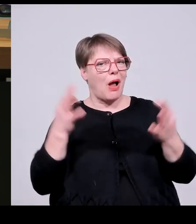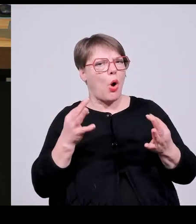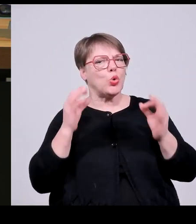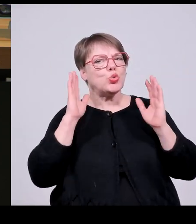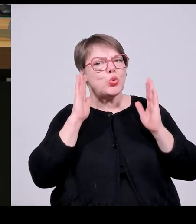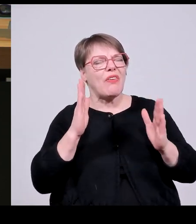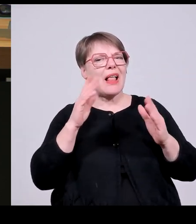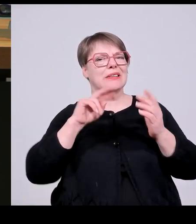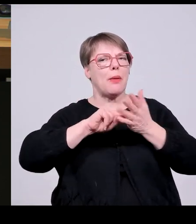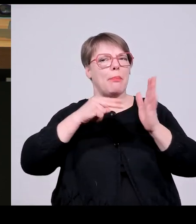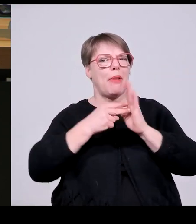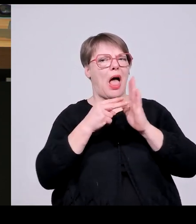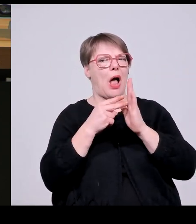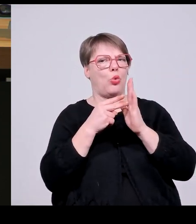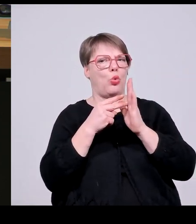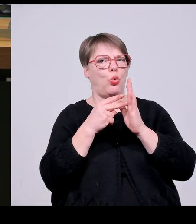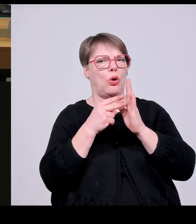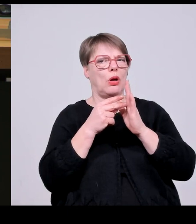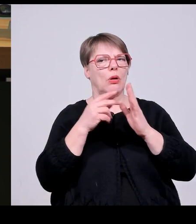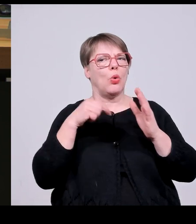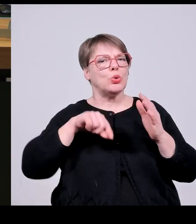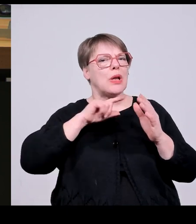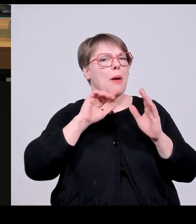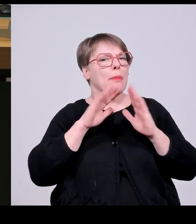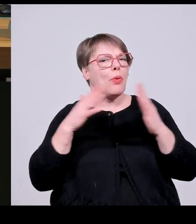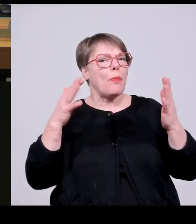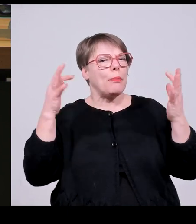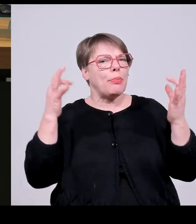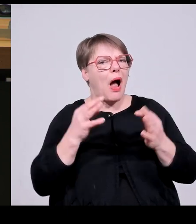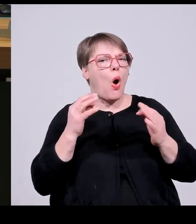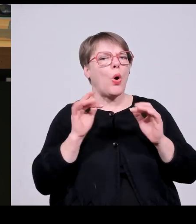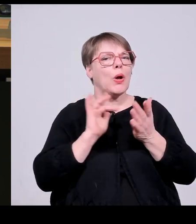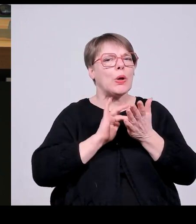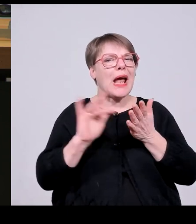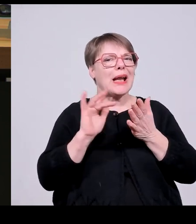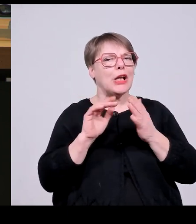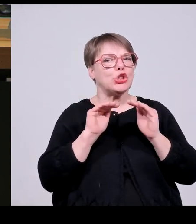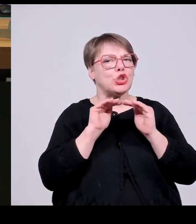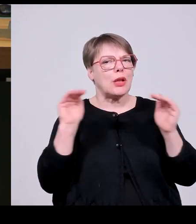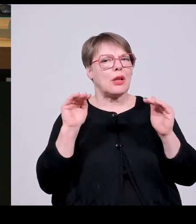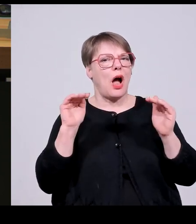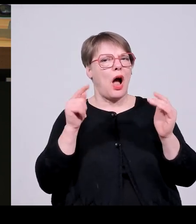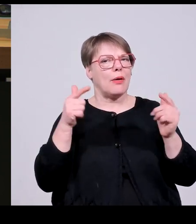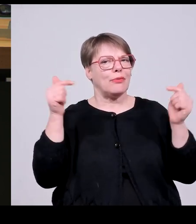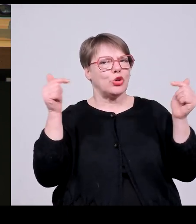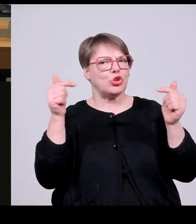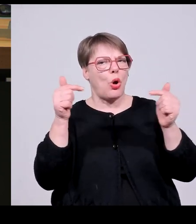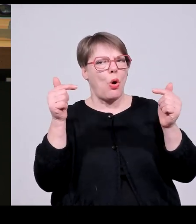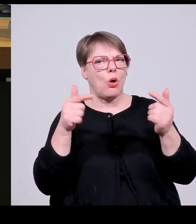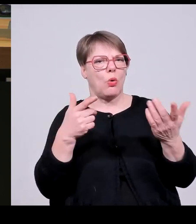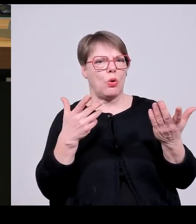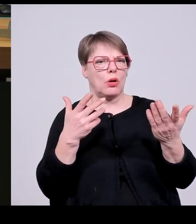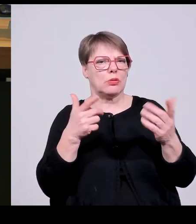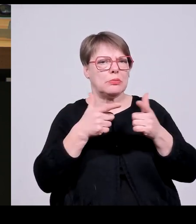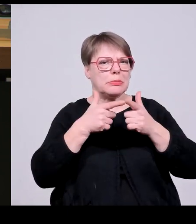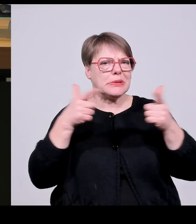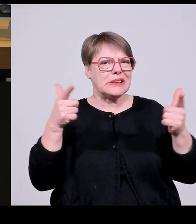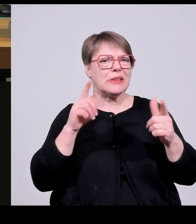Deshalb halten wir nach wie vor an unserer Forderung fest, eine gesetzliche Grundlage für die Kulturförderung in Berlin einzurichten. Schön, dass die Koalition sich